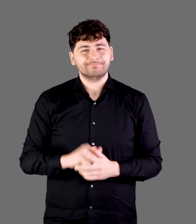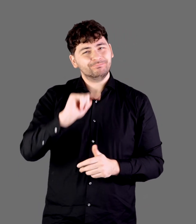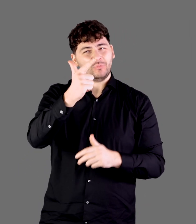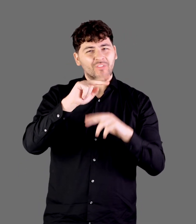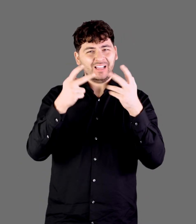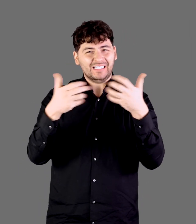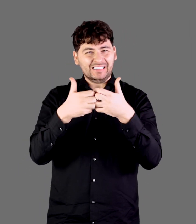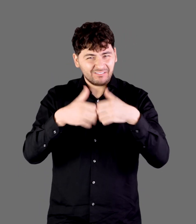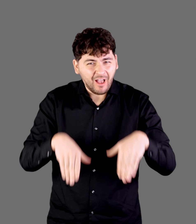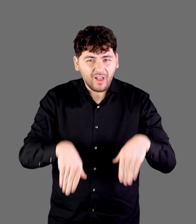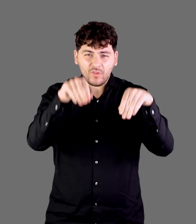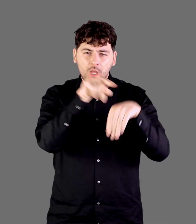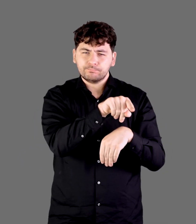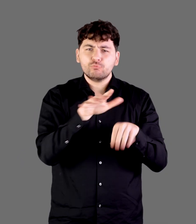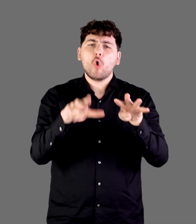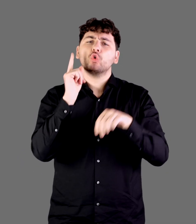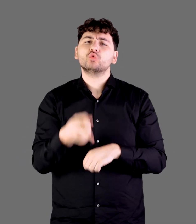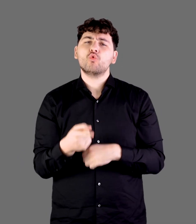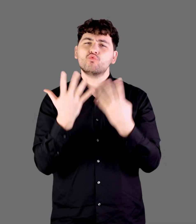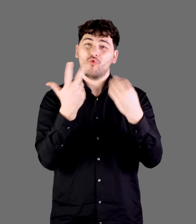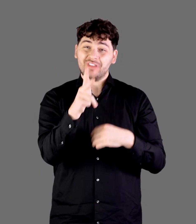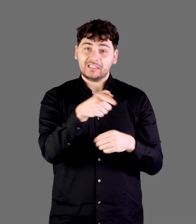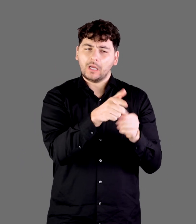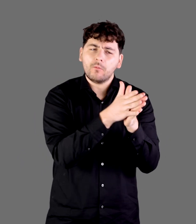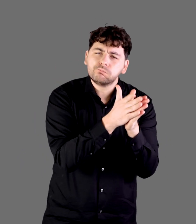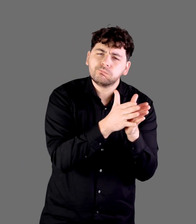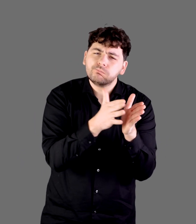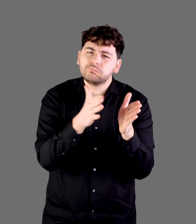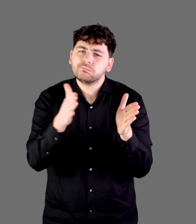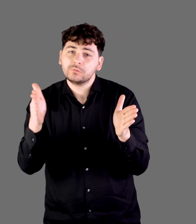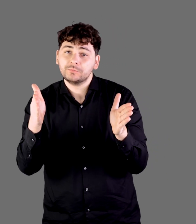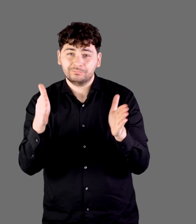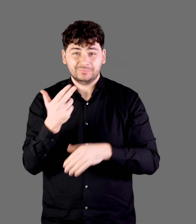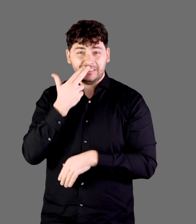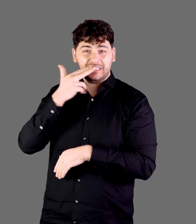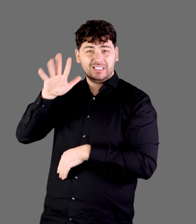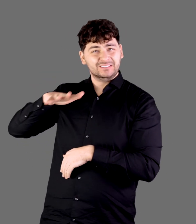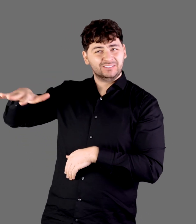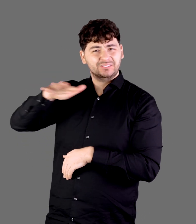Mit Beginn des Zweiten Weltkriegs 1939 verschärfte das NS-Regime